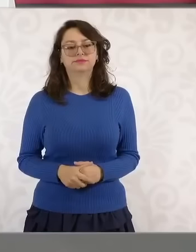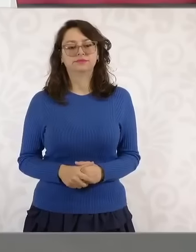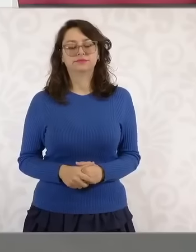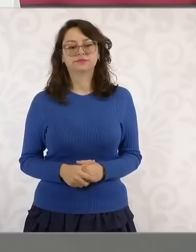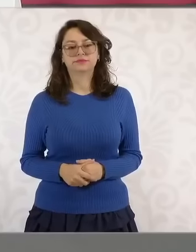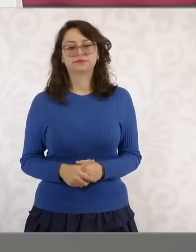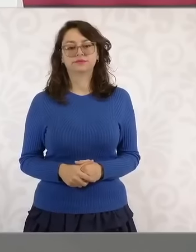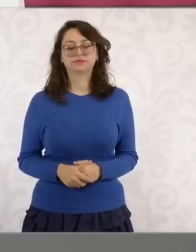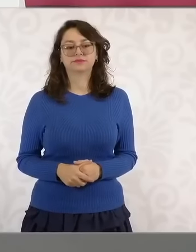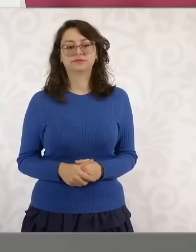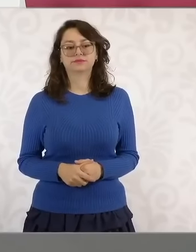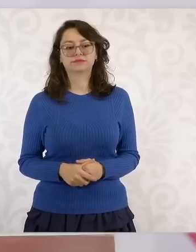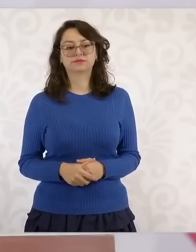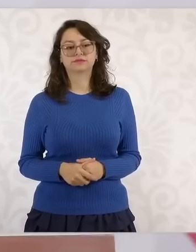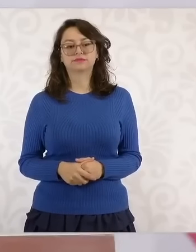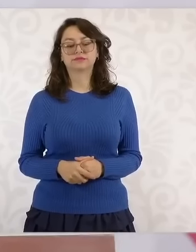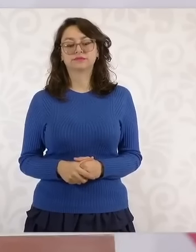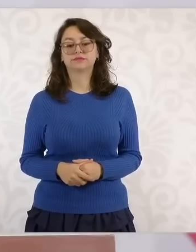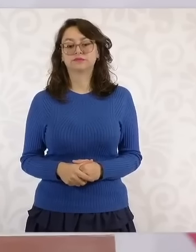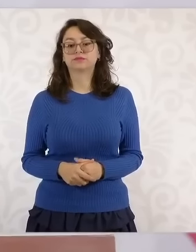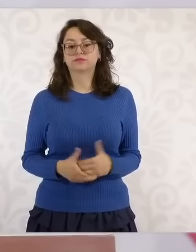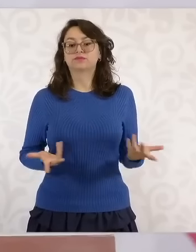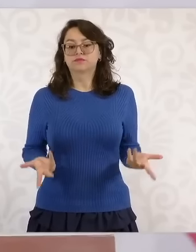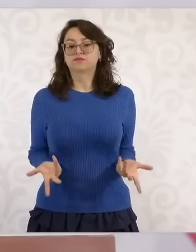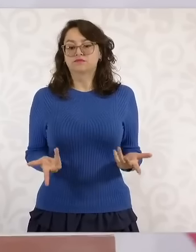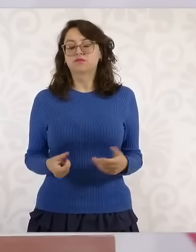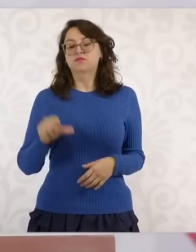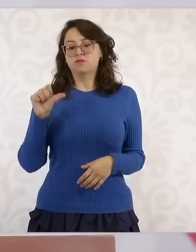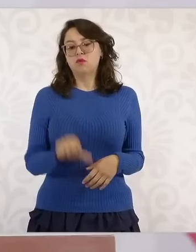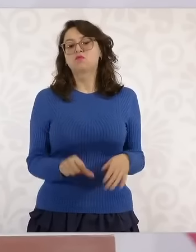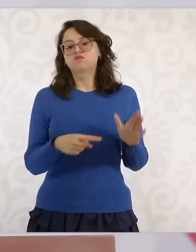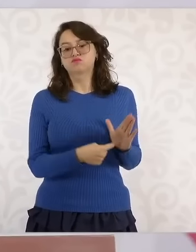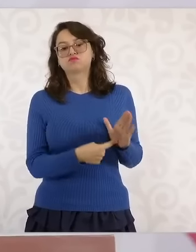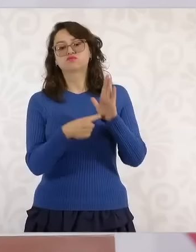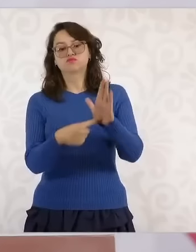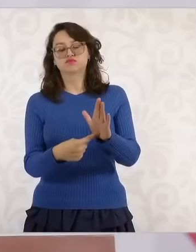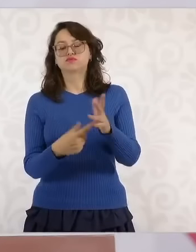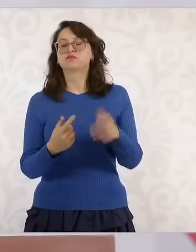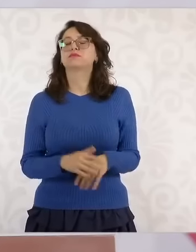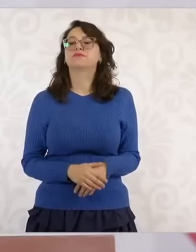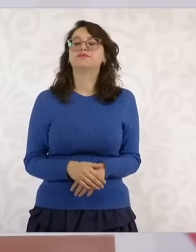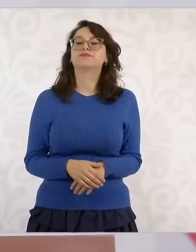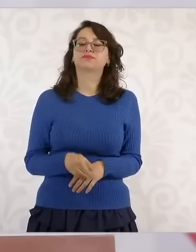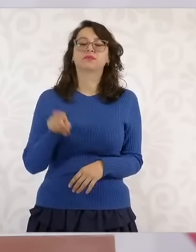vamos a compartirles una breve actualización de los adeudos fiscales de dos empresas y la lectura